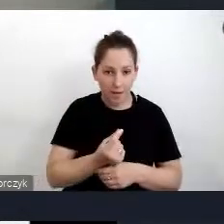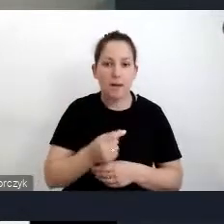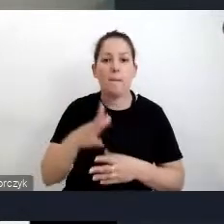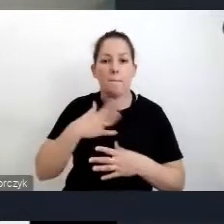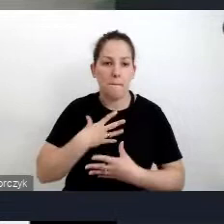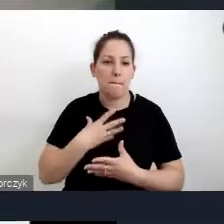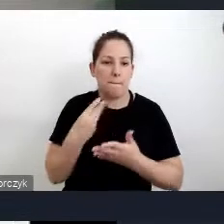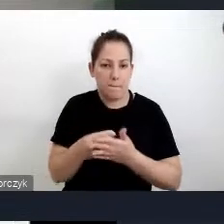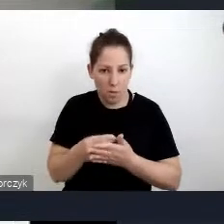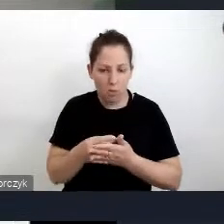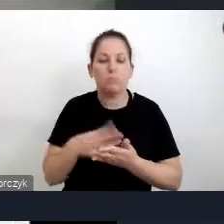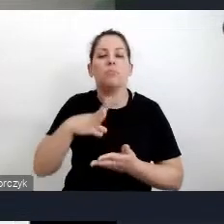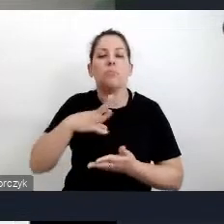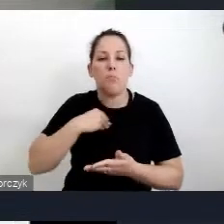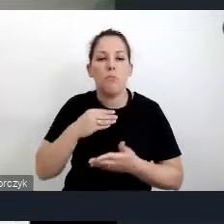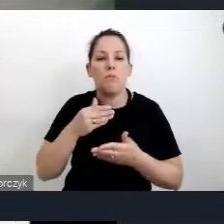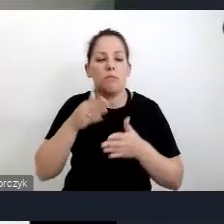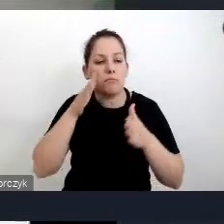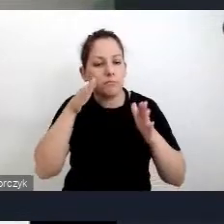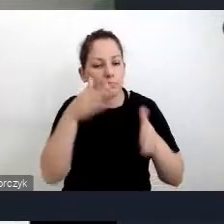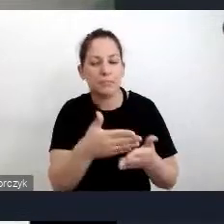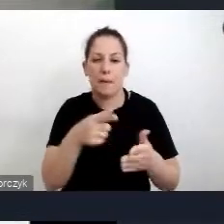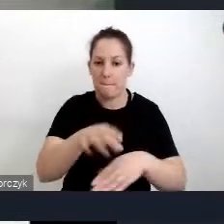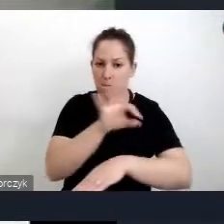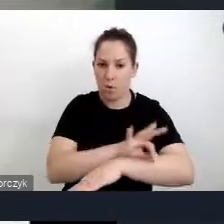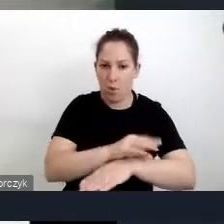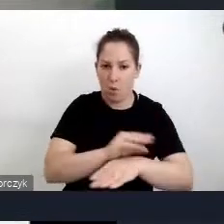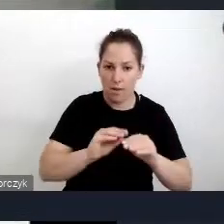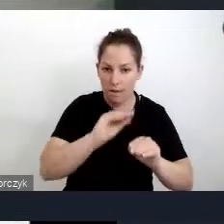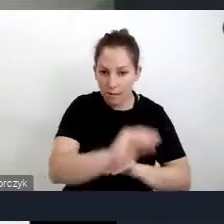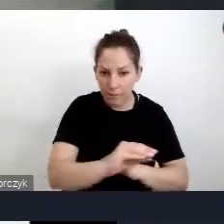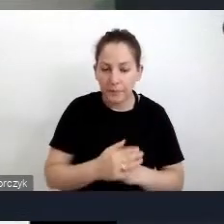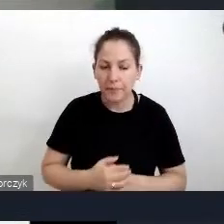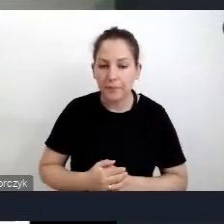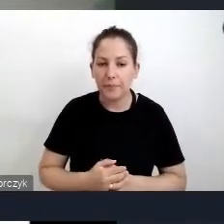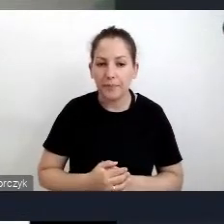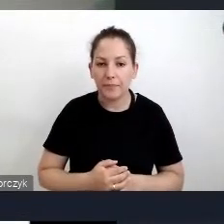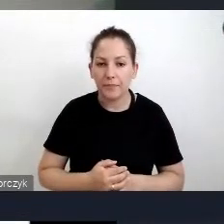które mogą przeznaczyć na ten projekt na czas jego trwania.